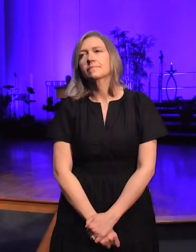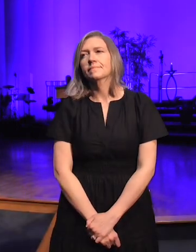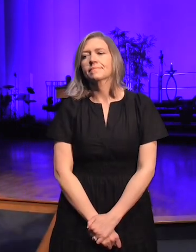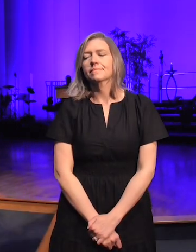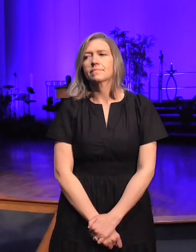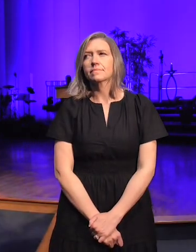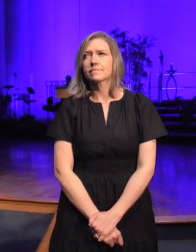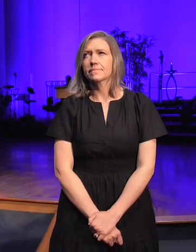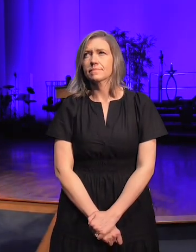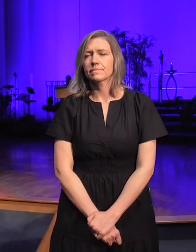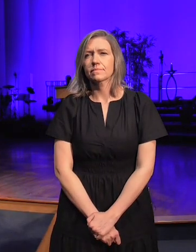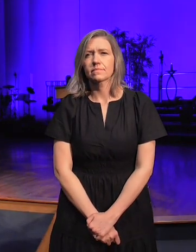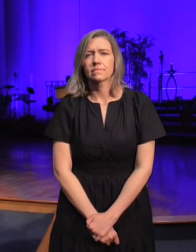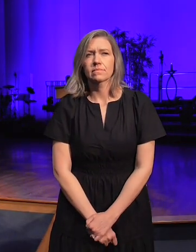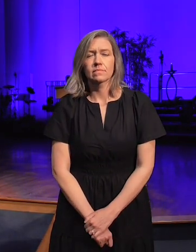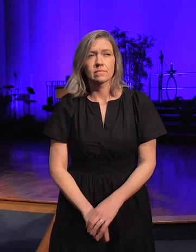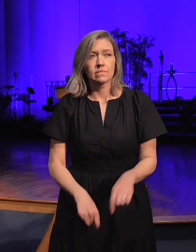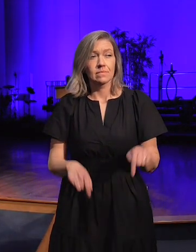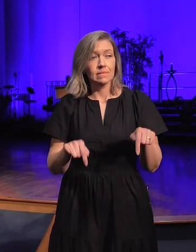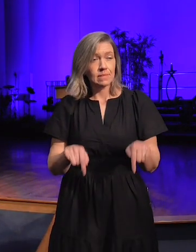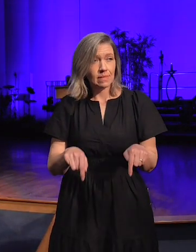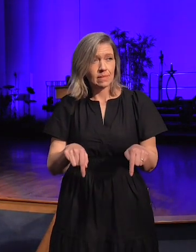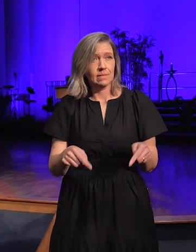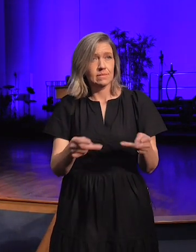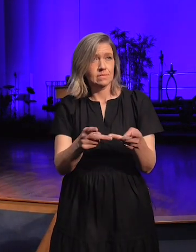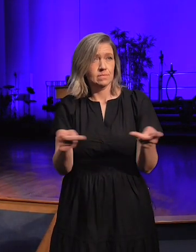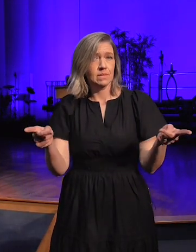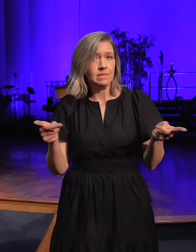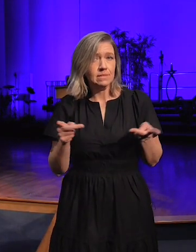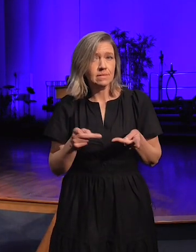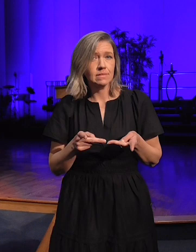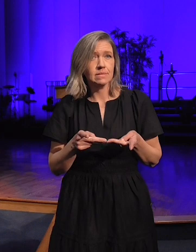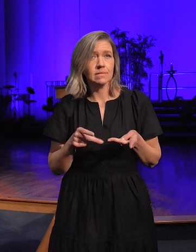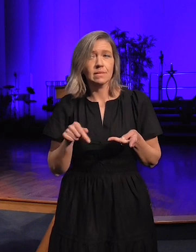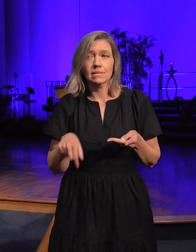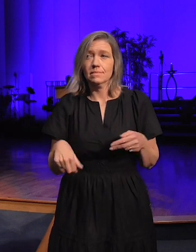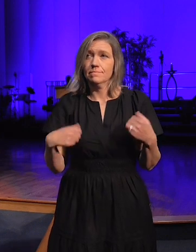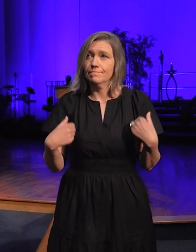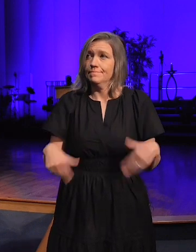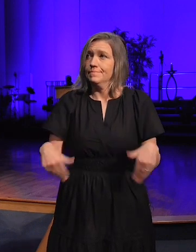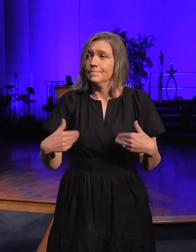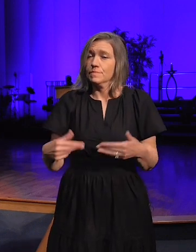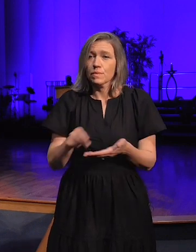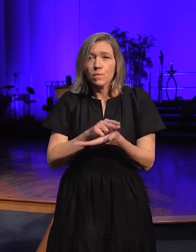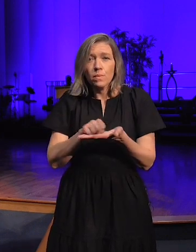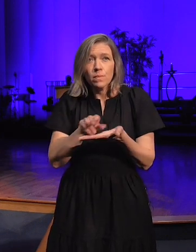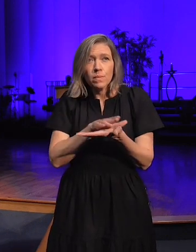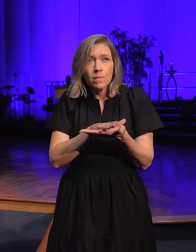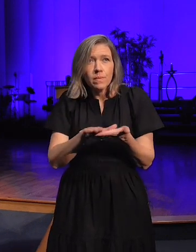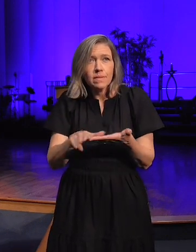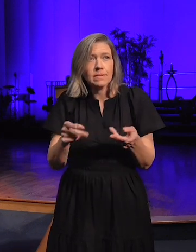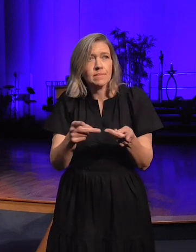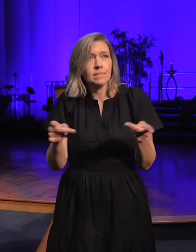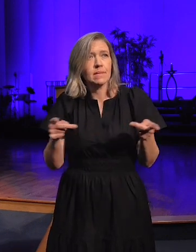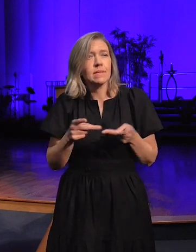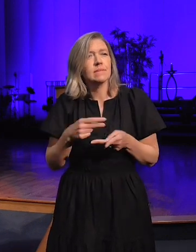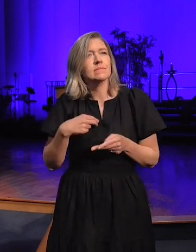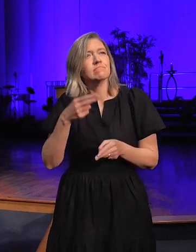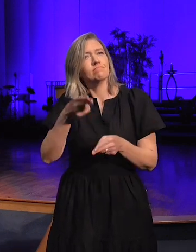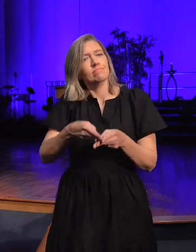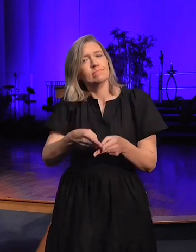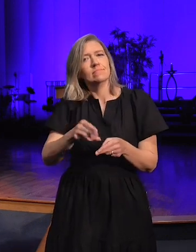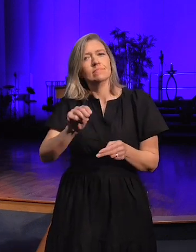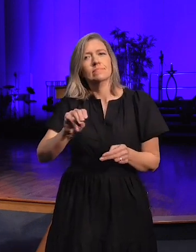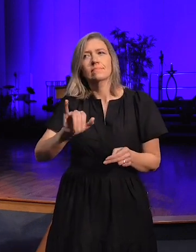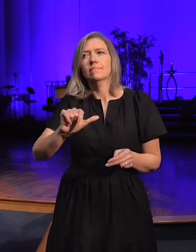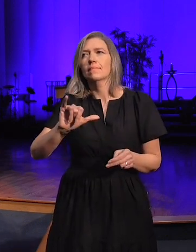y en este lugar este lugar santo que llamamos Iglesia Mile High sentimos la presencia de lo